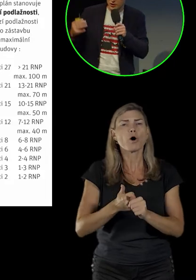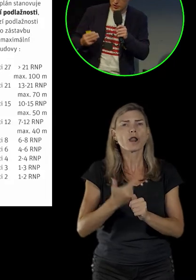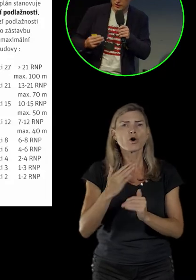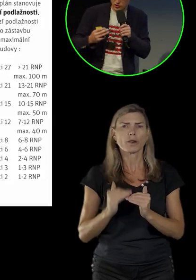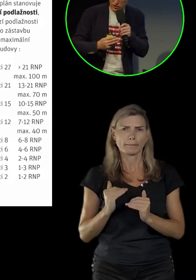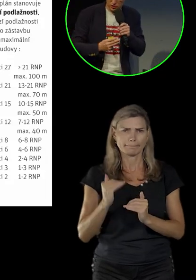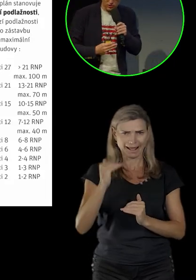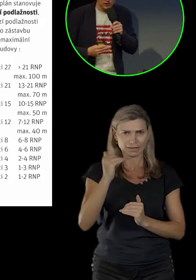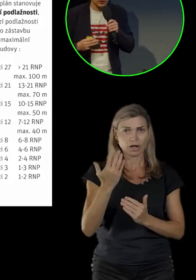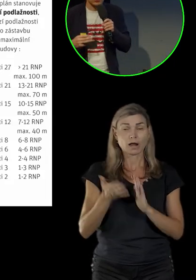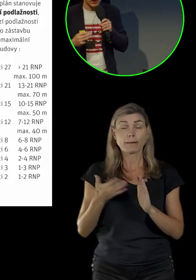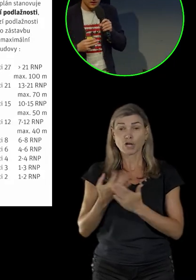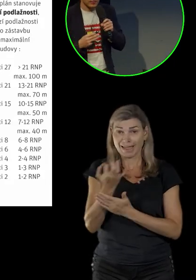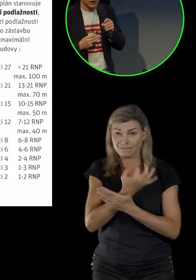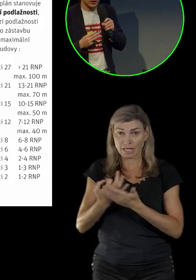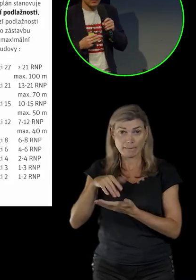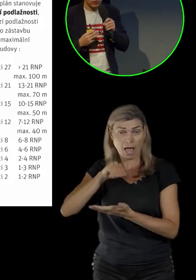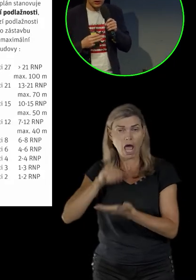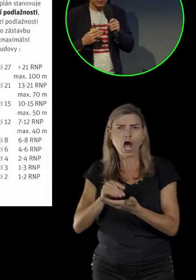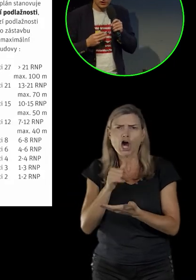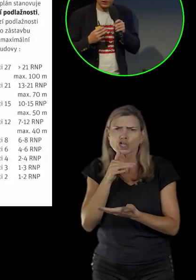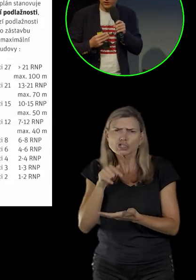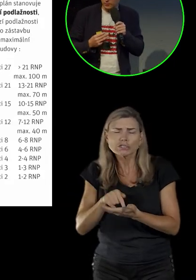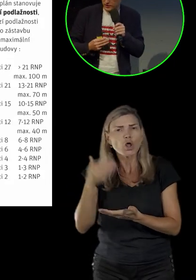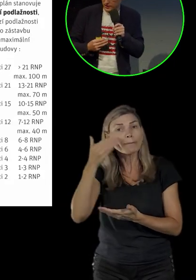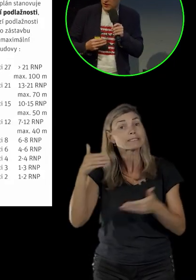přečtete číslo, tak to ještě neznamená, že je tam povolené postavit tolik pater.